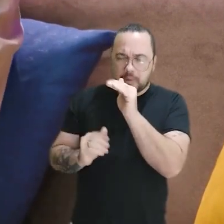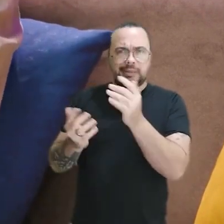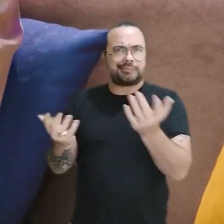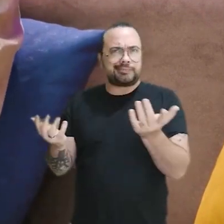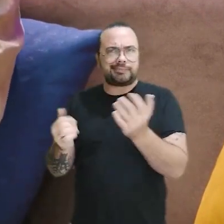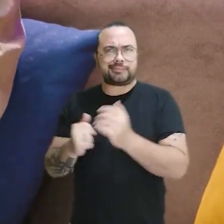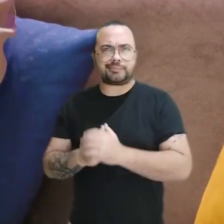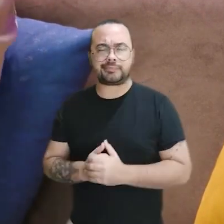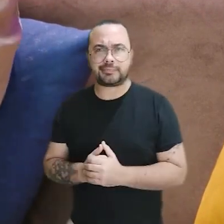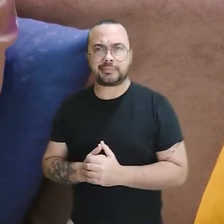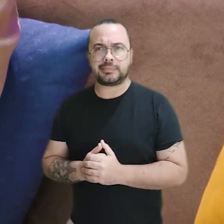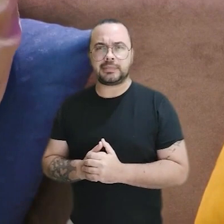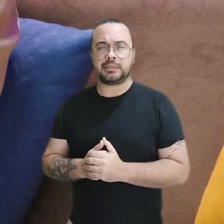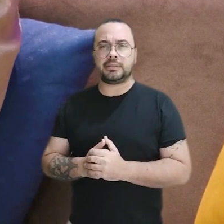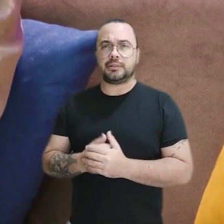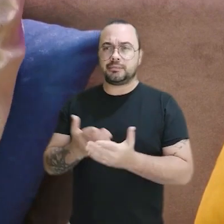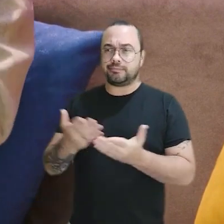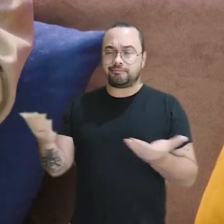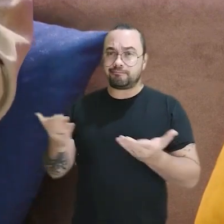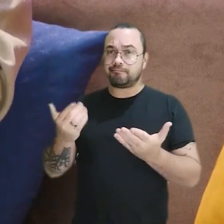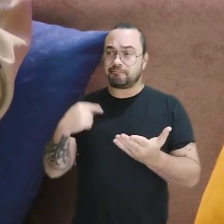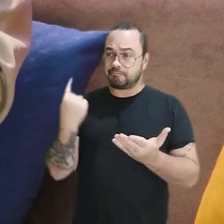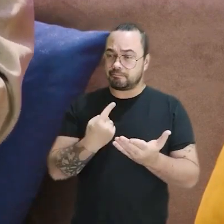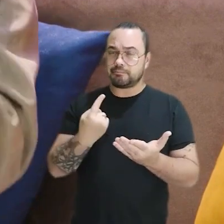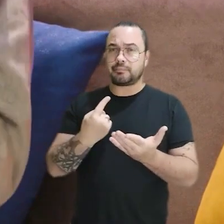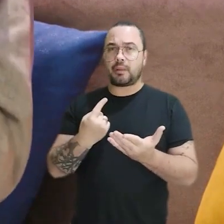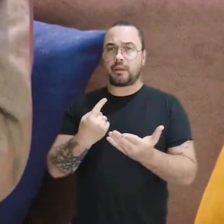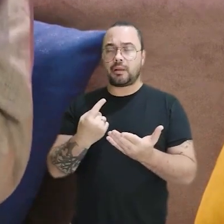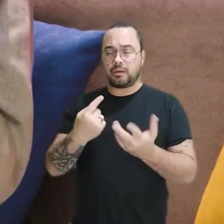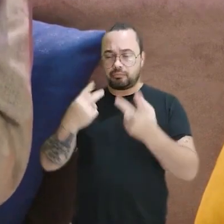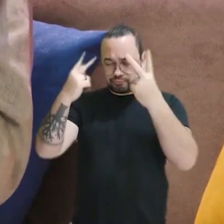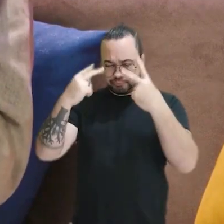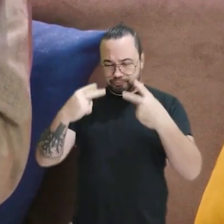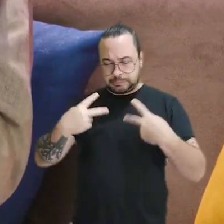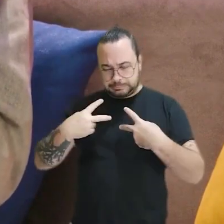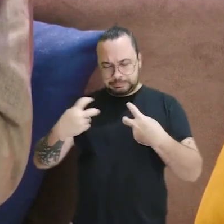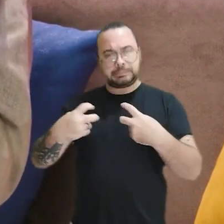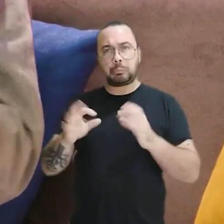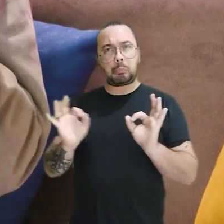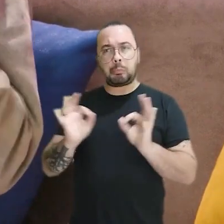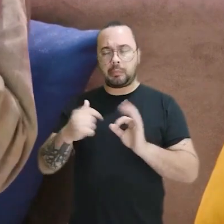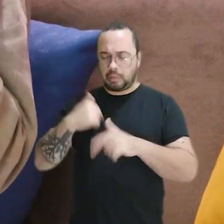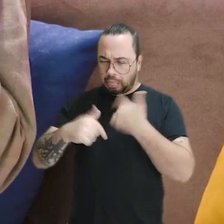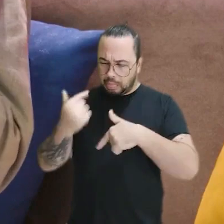E... E aí, isso nos leva a tipo, parar de olhar pra nós e começar a trabalhar pra caralho, porque parece que ok,